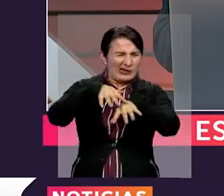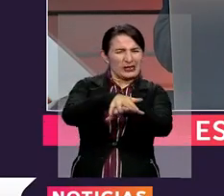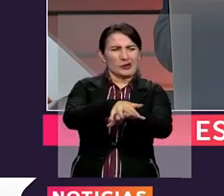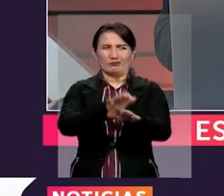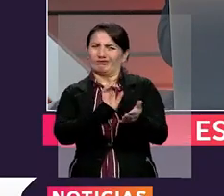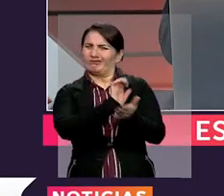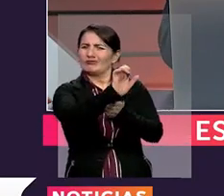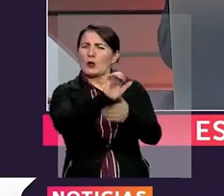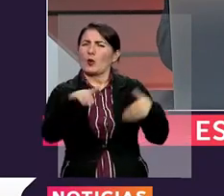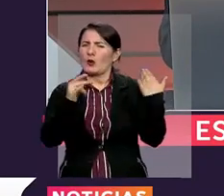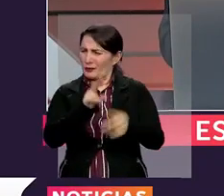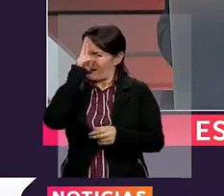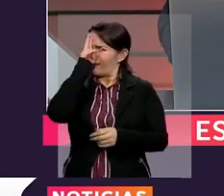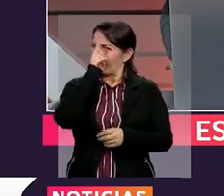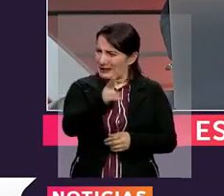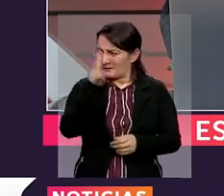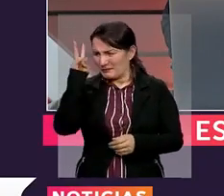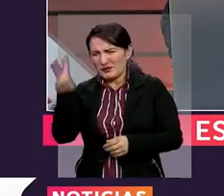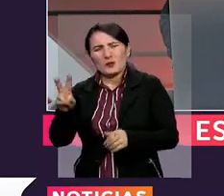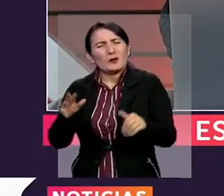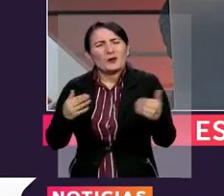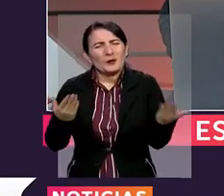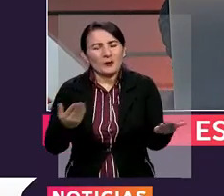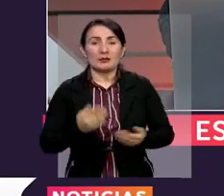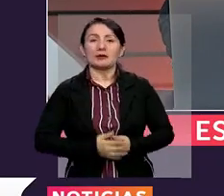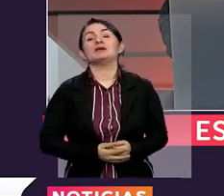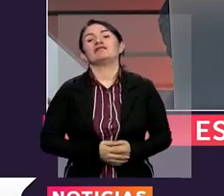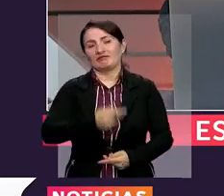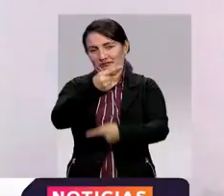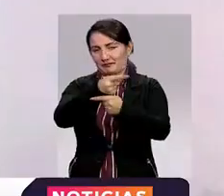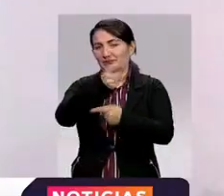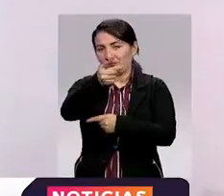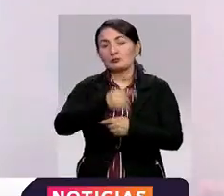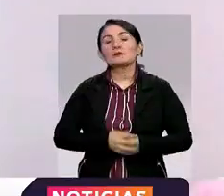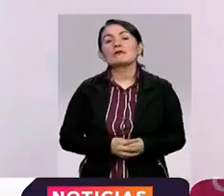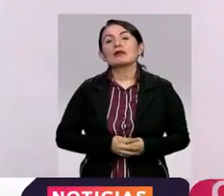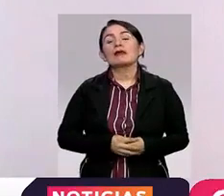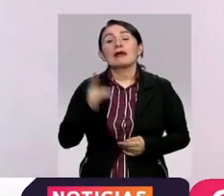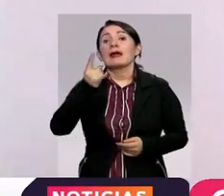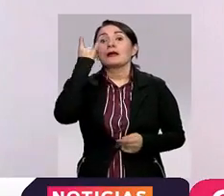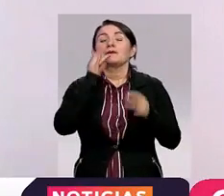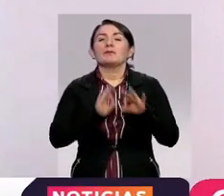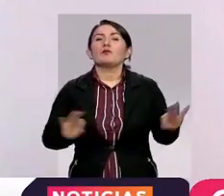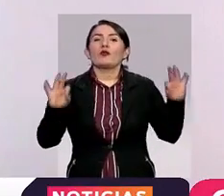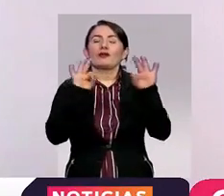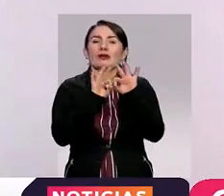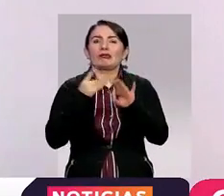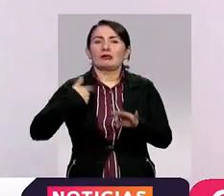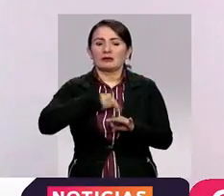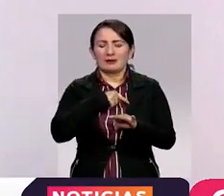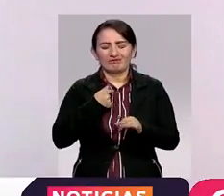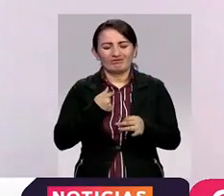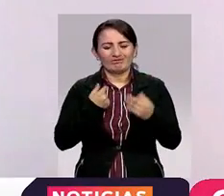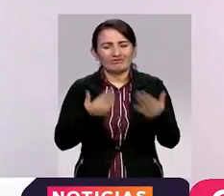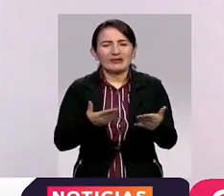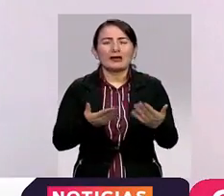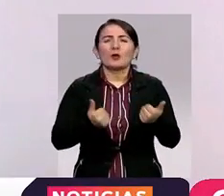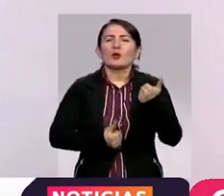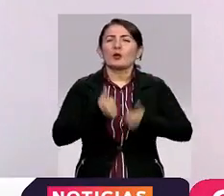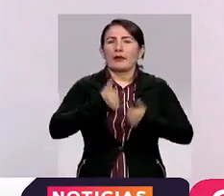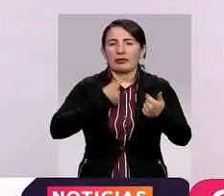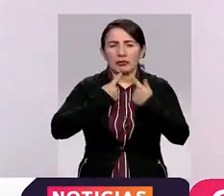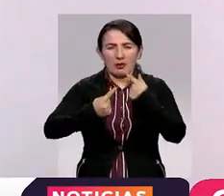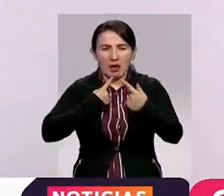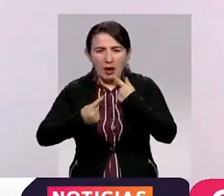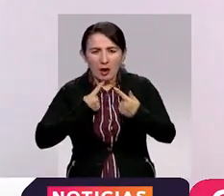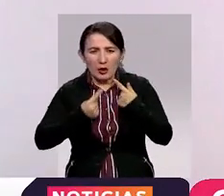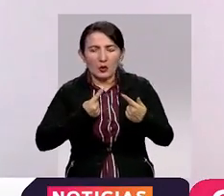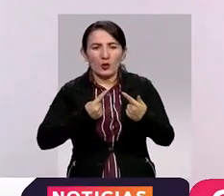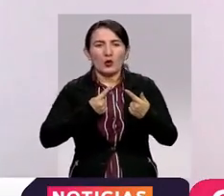MOVILIZACIONES.